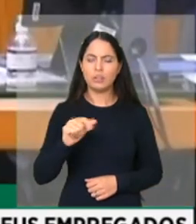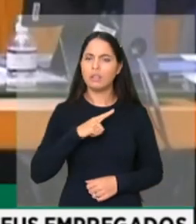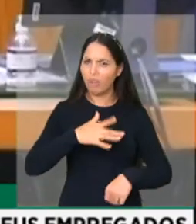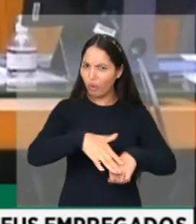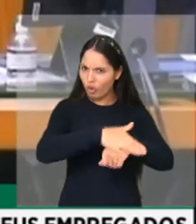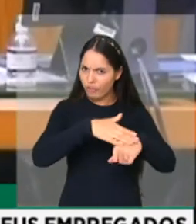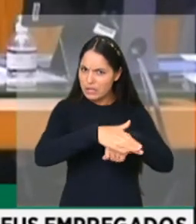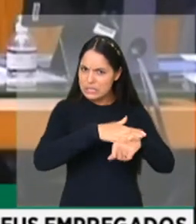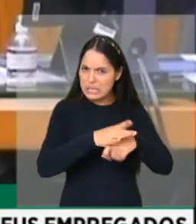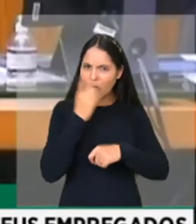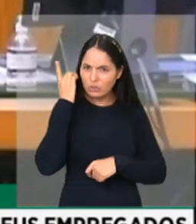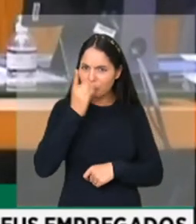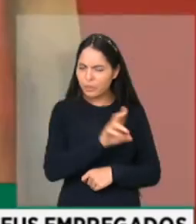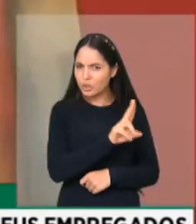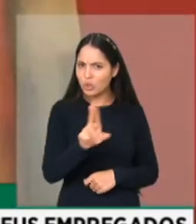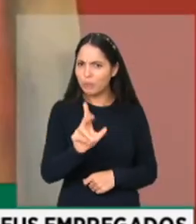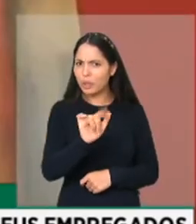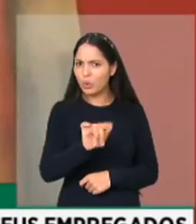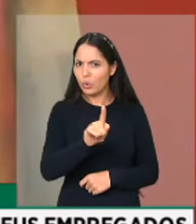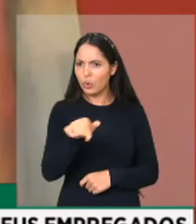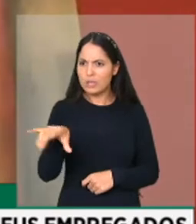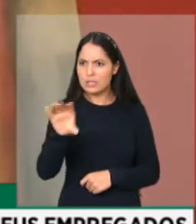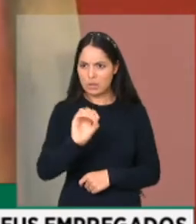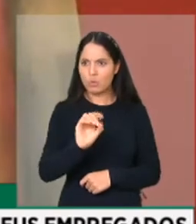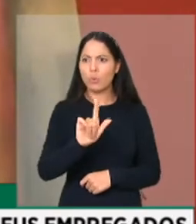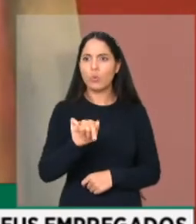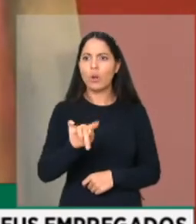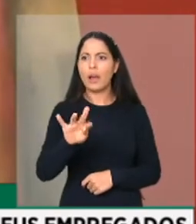LIDERANÇA, CONVERSAR COM O DEPUTADO LUISÃO GOULART E COM O DEPUTADO GILSON QUE EU OUVI COM ATENÇÃO AGORA. SABE POR